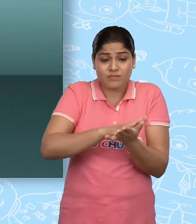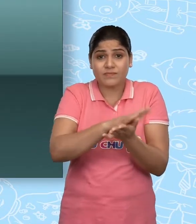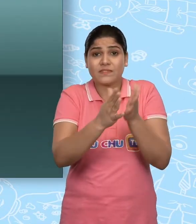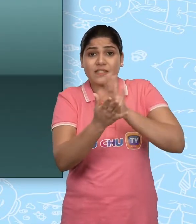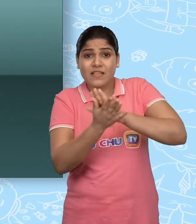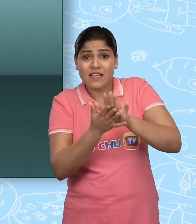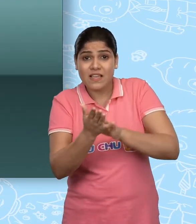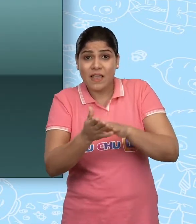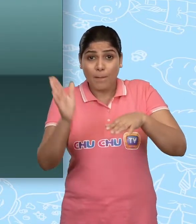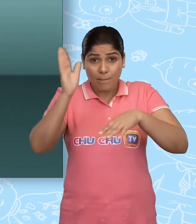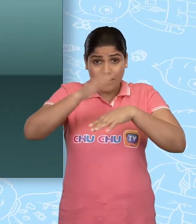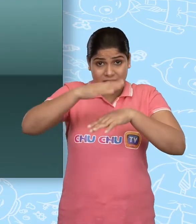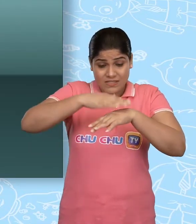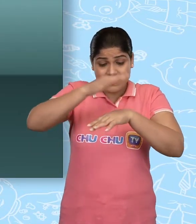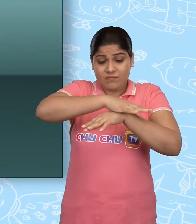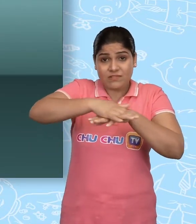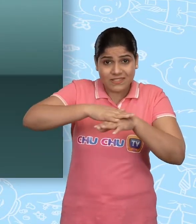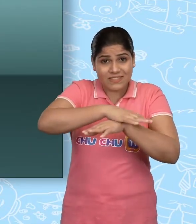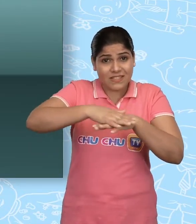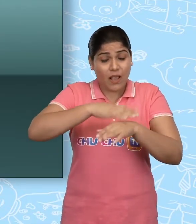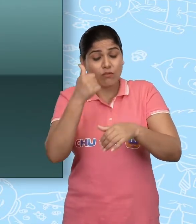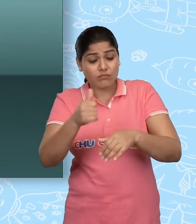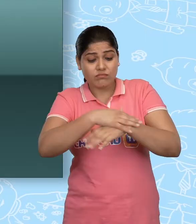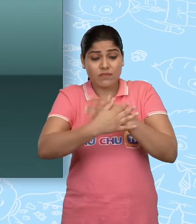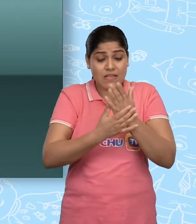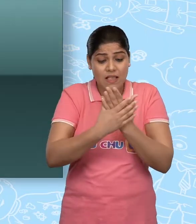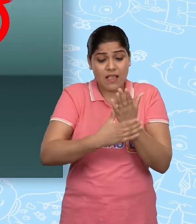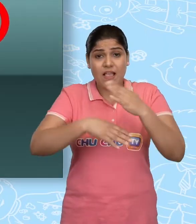इसी तरह हथेलियों के पीछे भी अच्छी तरह रगड़ो.